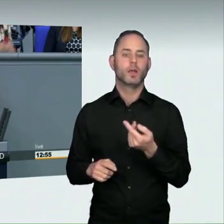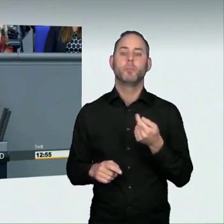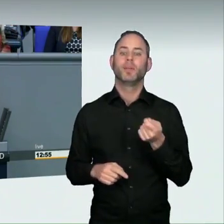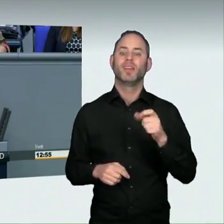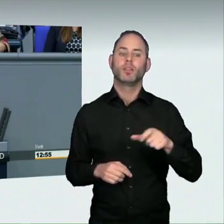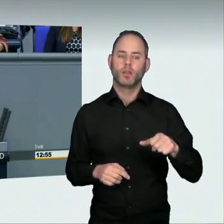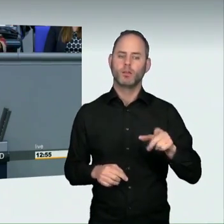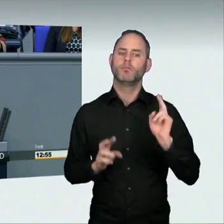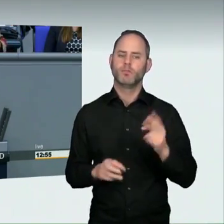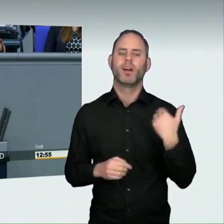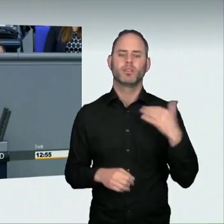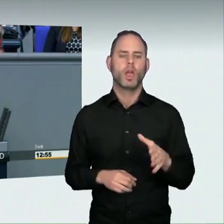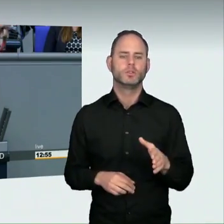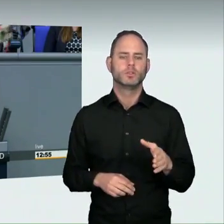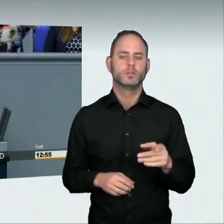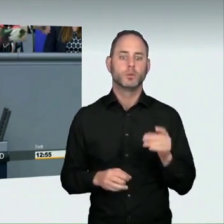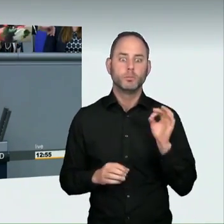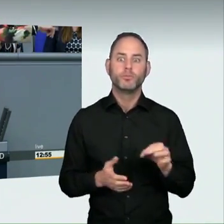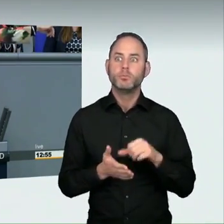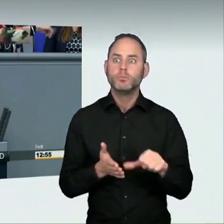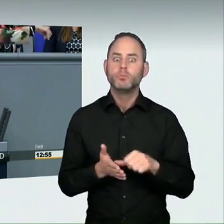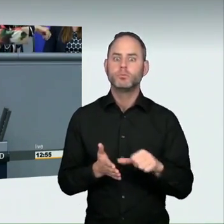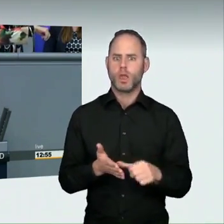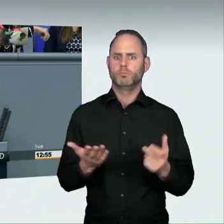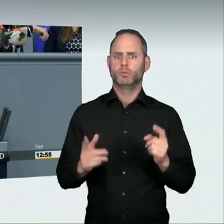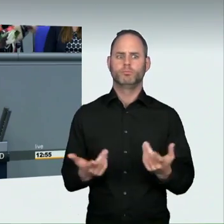die Mietpreisbremse eingeführt. Dass sie funktioniert, zeigen zahlreiche Urteile